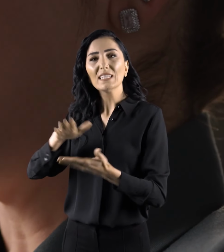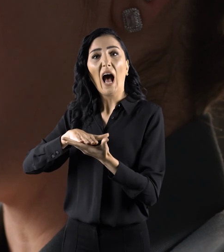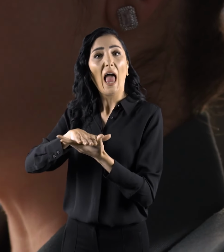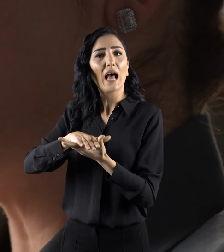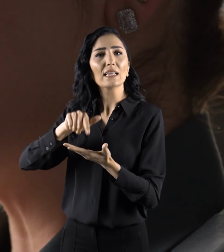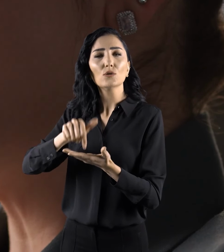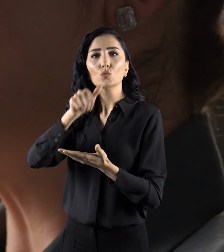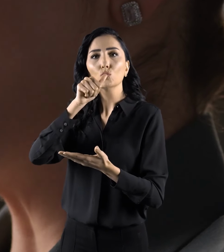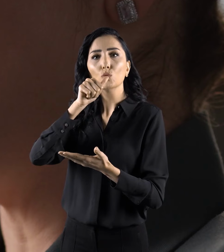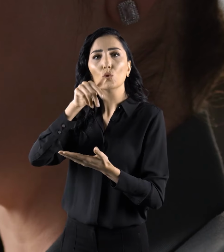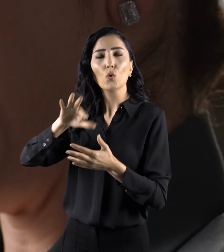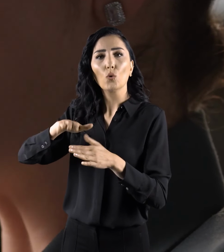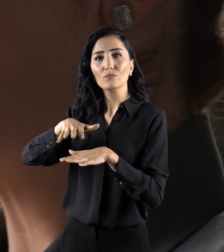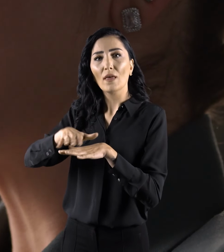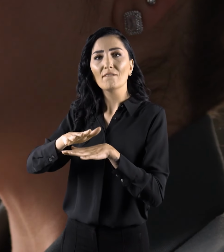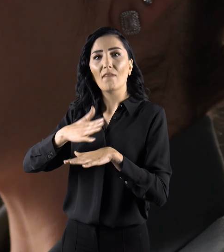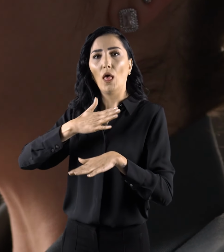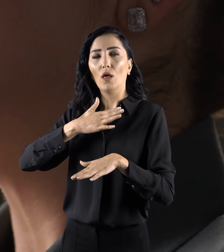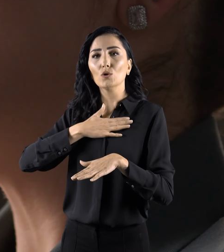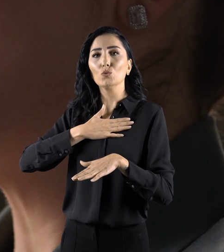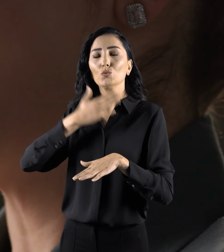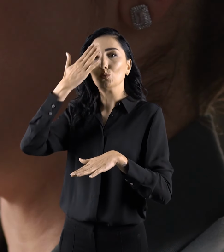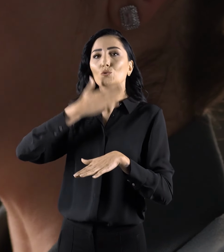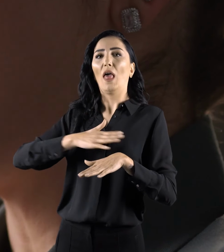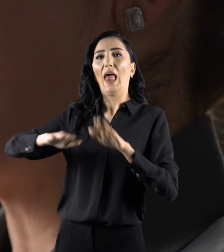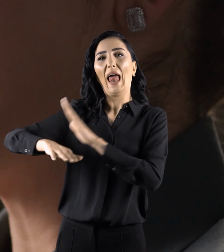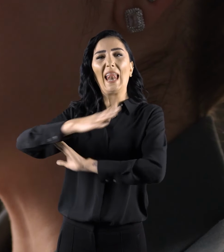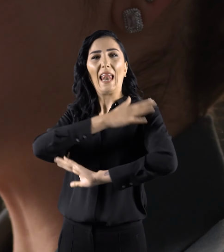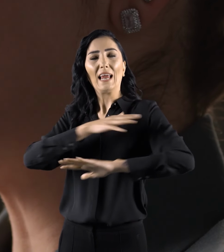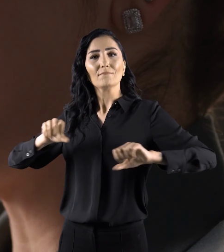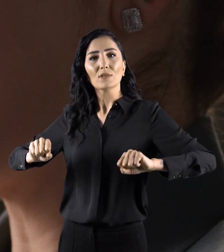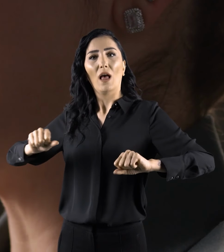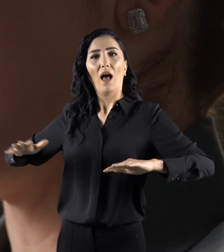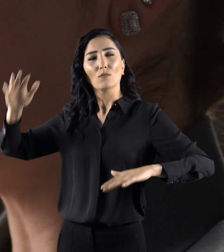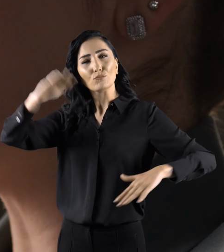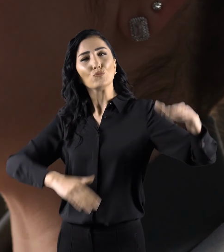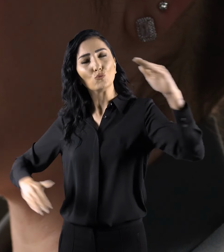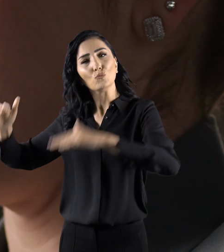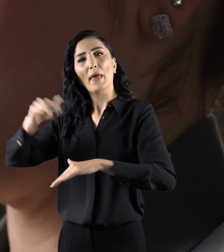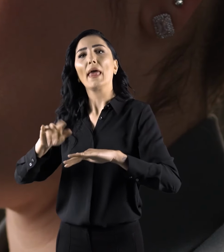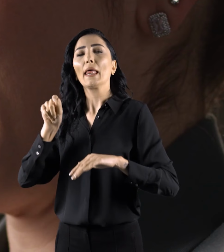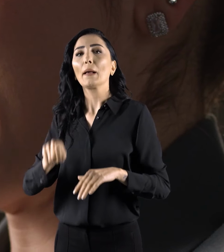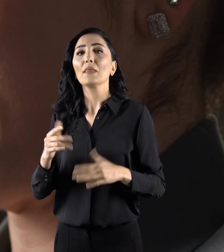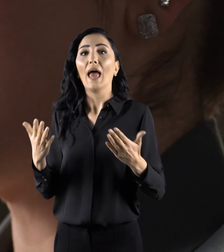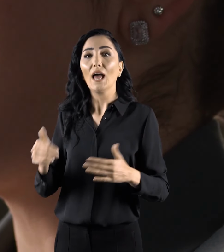ayaklarınızı su yönünde ve yüzüstü ellerinizden denge alarak akıntıya karşı yüzmelisiniz.